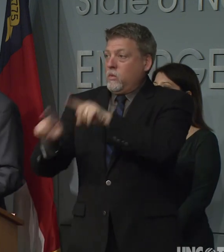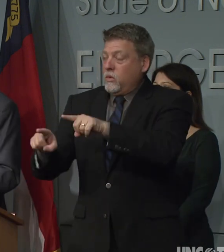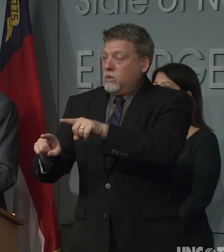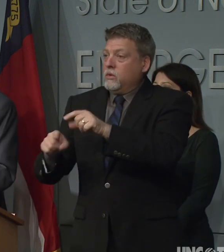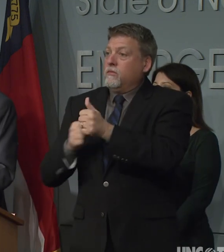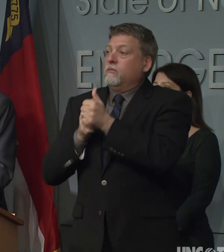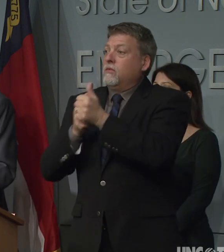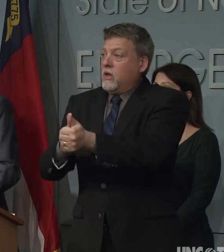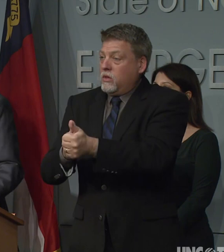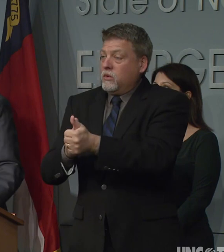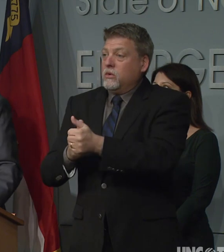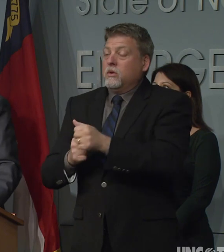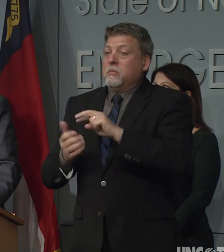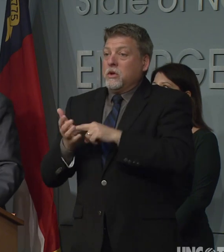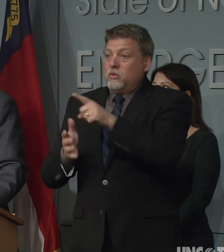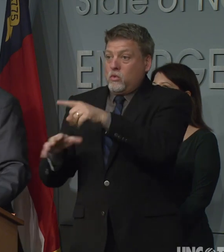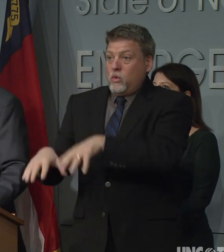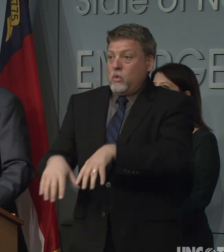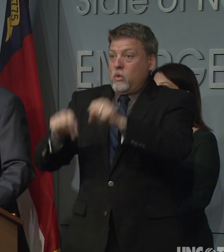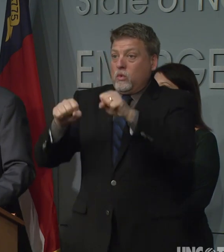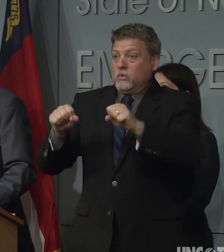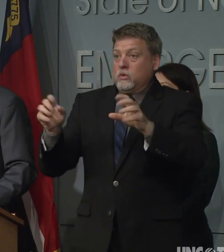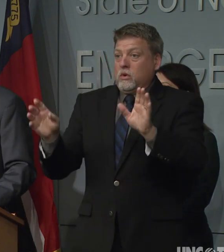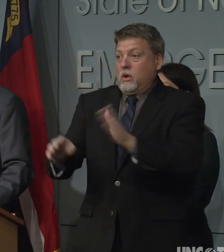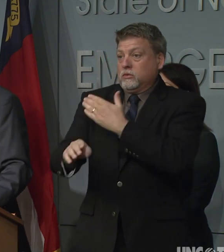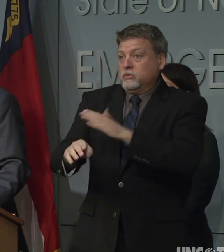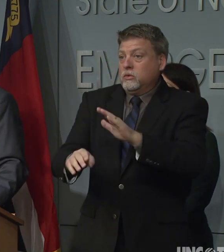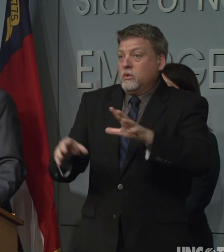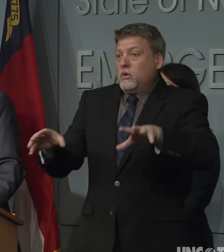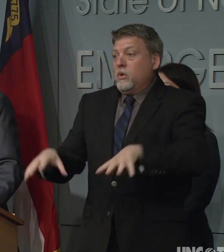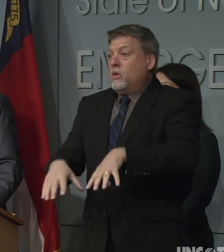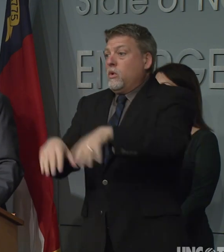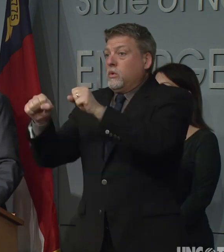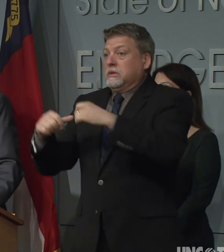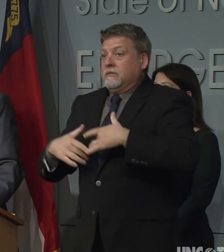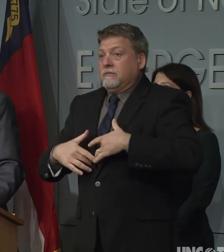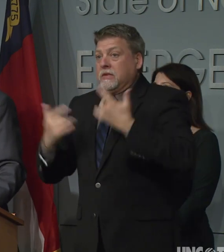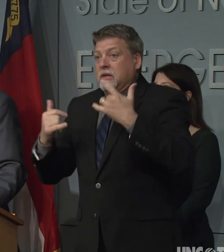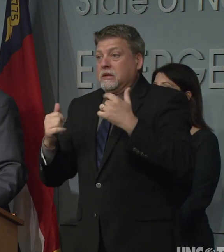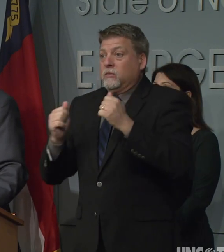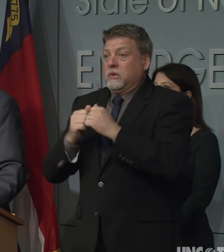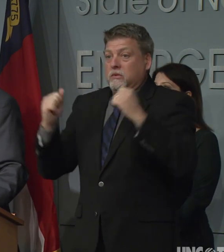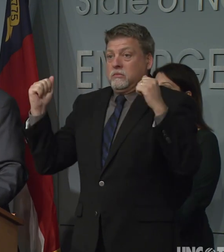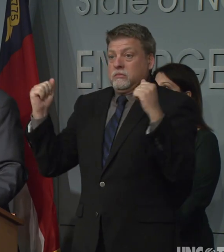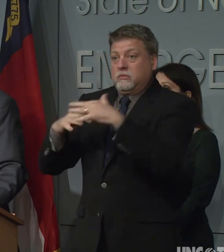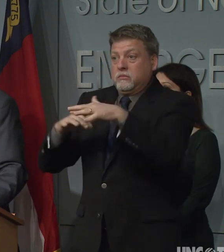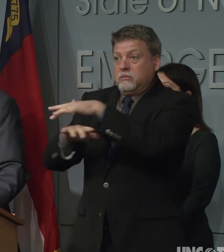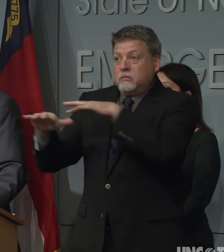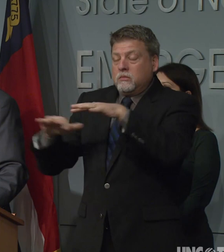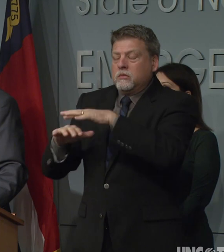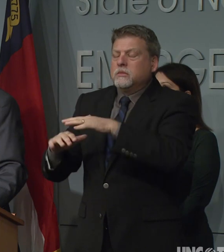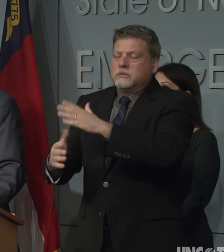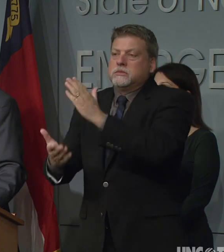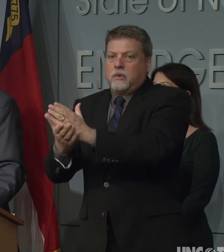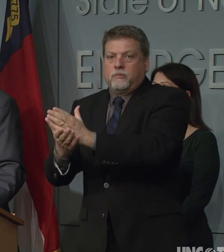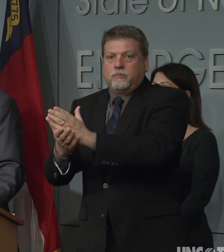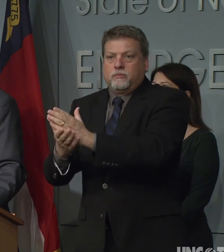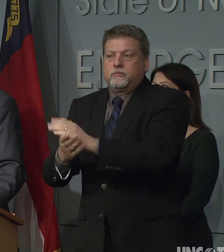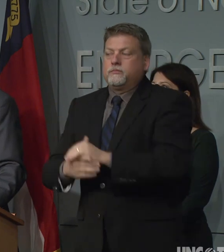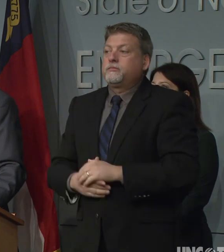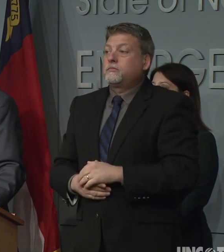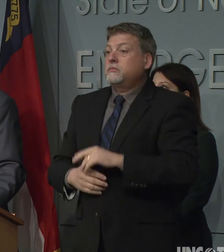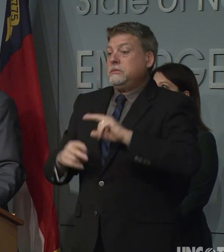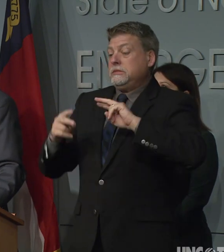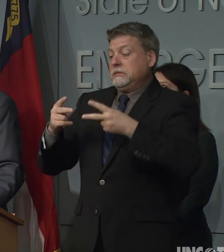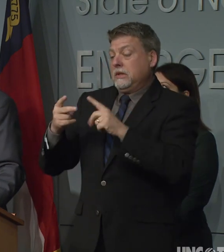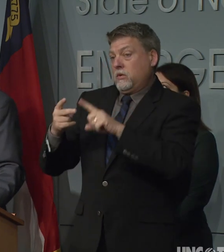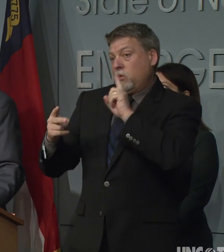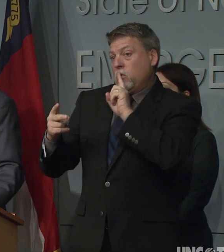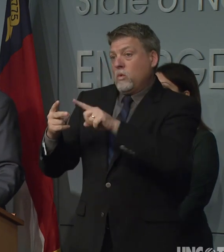y otros hagan lo mismo a esta orden ejecutiva también que en otro componente clave, entonces y también exige que en las